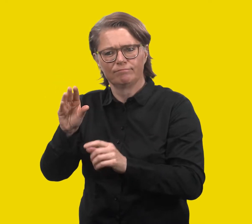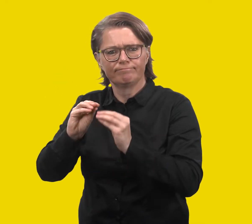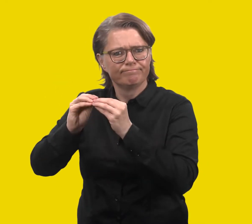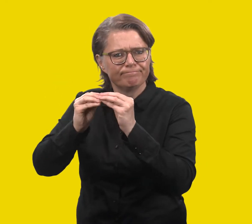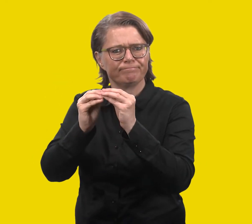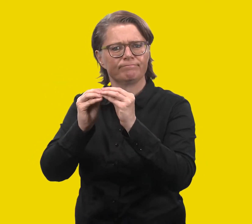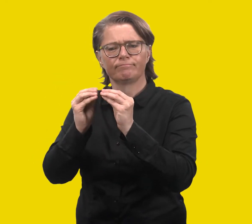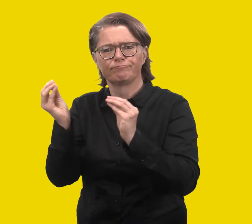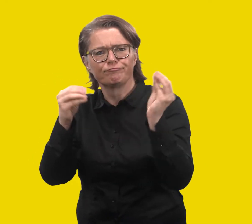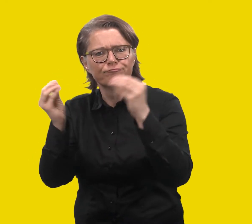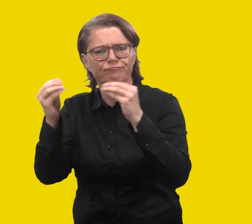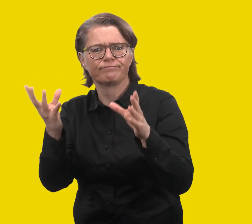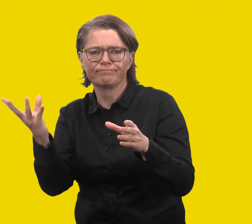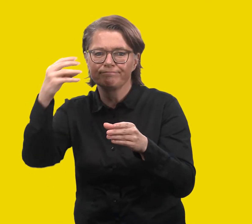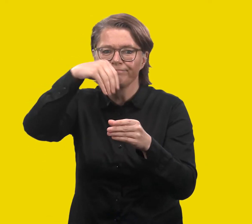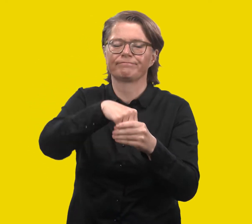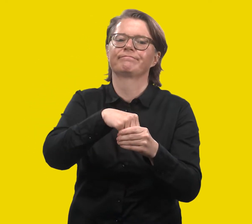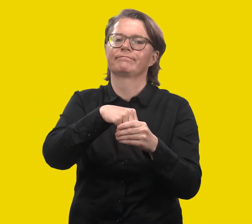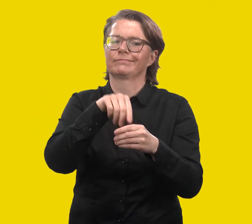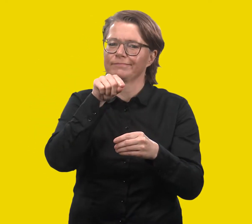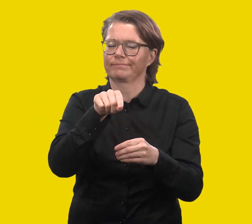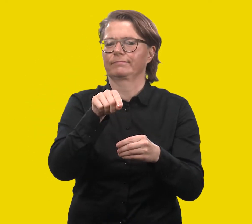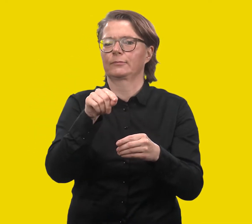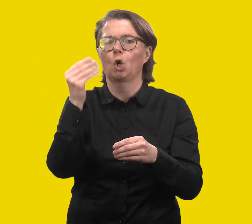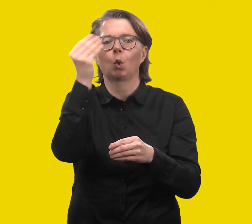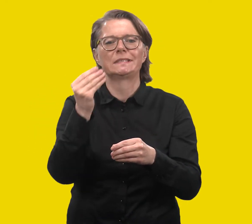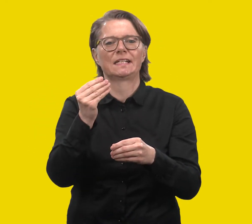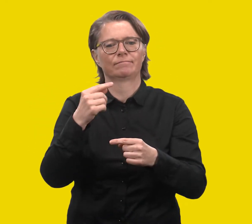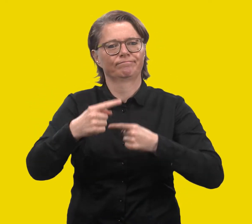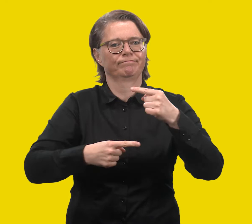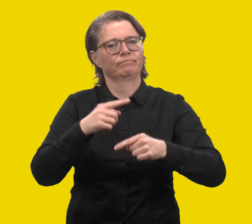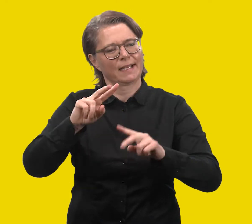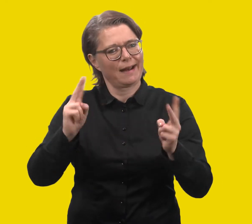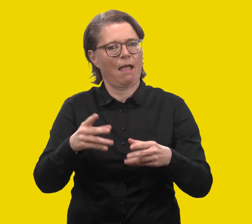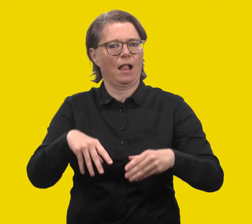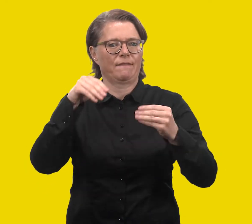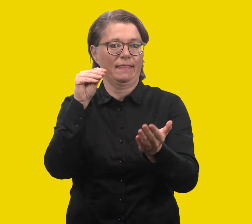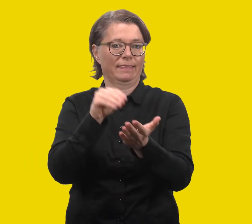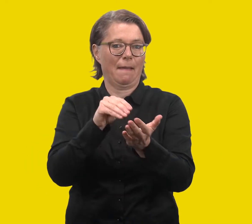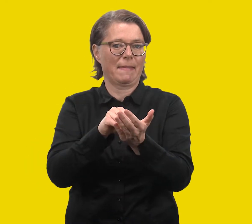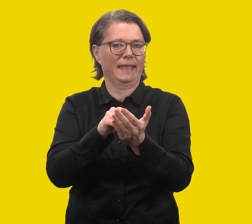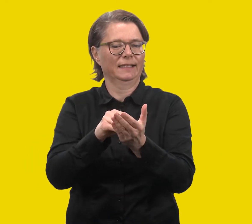erarbeitet werden und von Anfang an in künstlerische Arbeiten